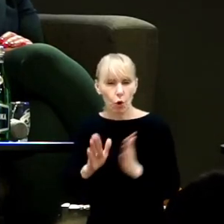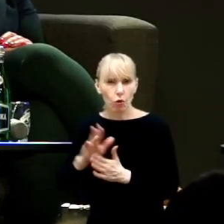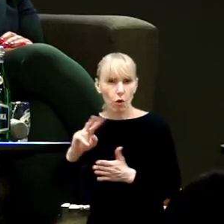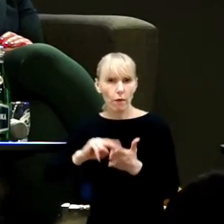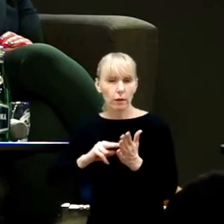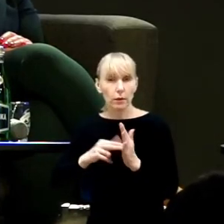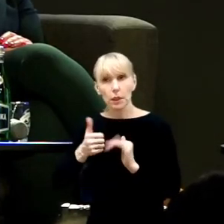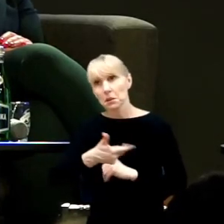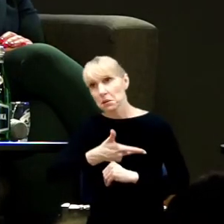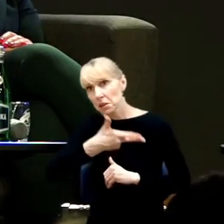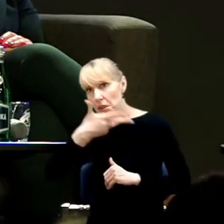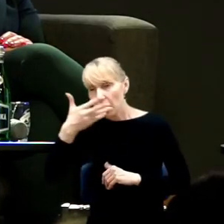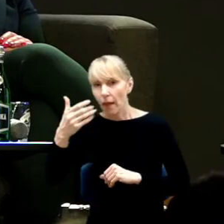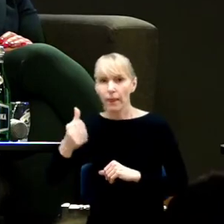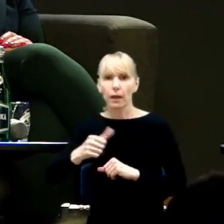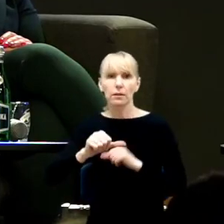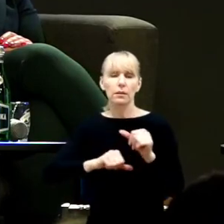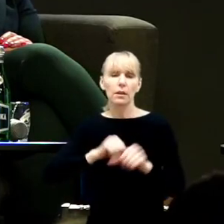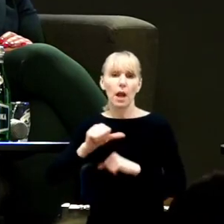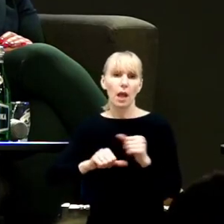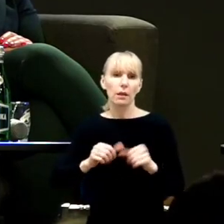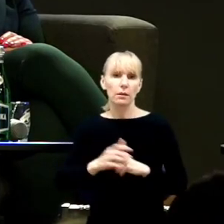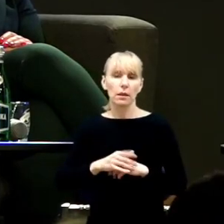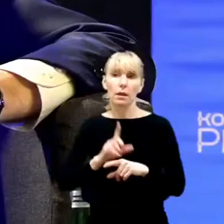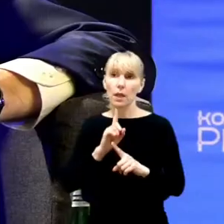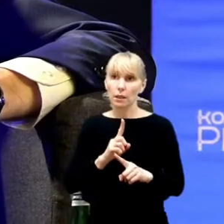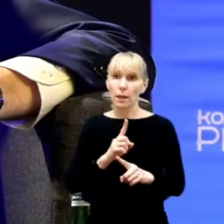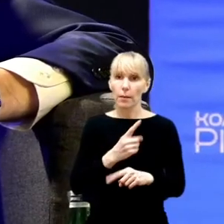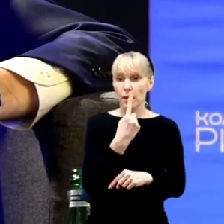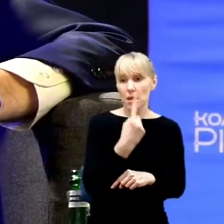jak nie lepiej, na budowanie przynajmniej jednego lub dwóch budynków w ciągu roku.